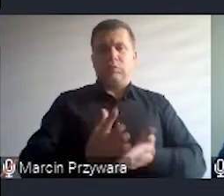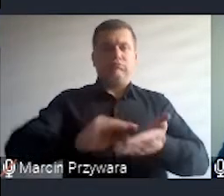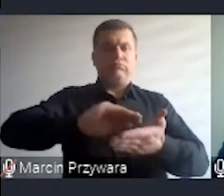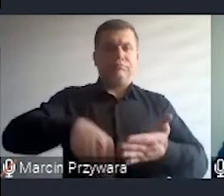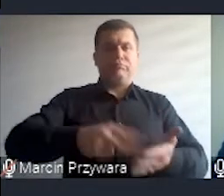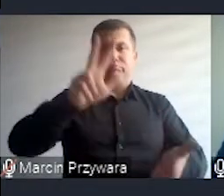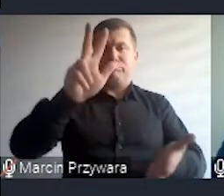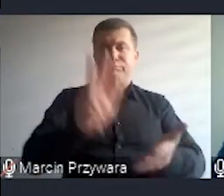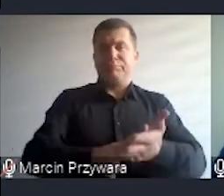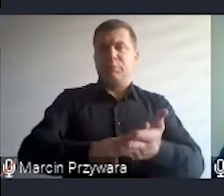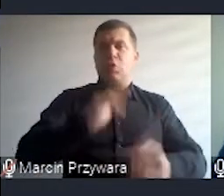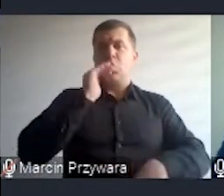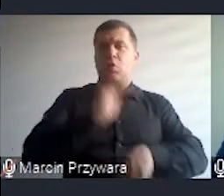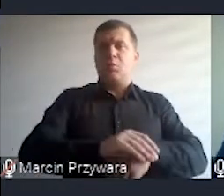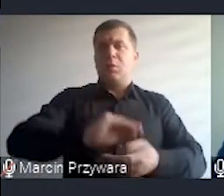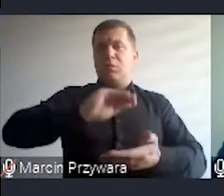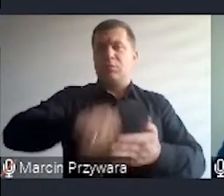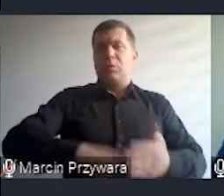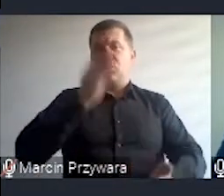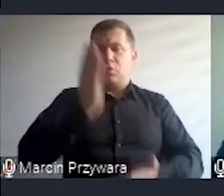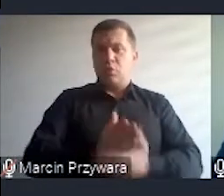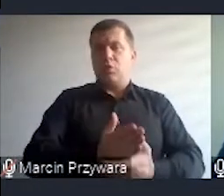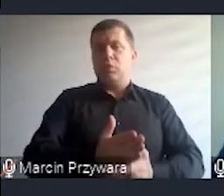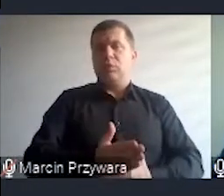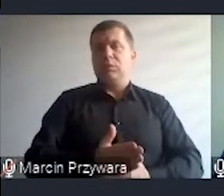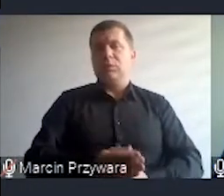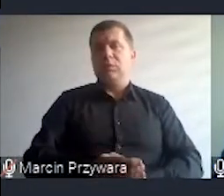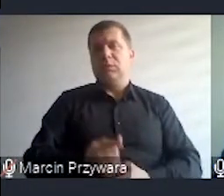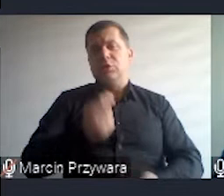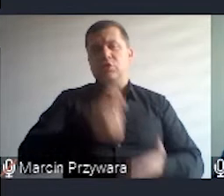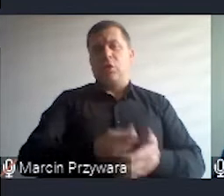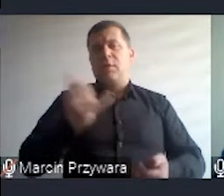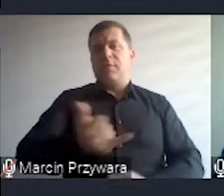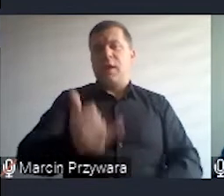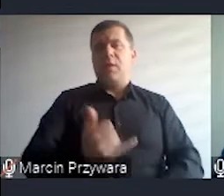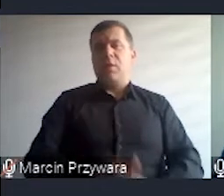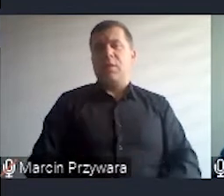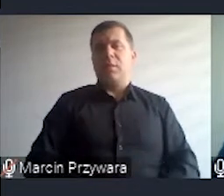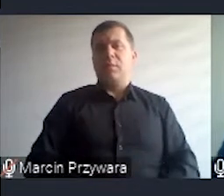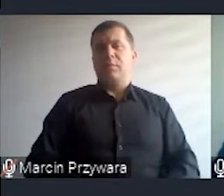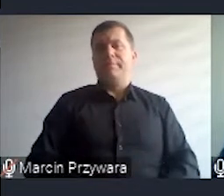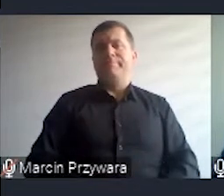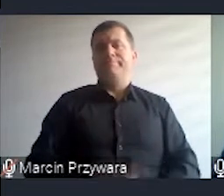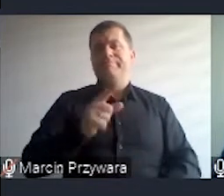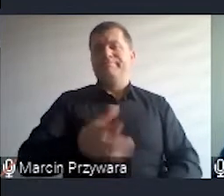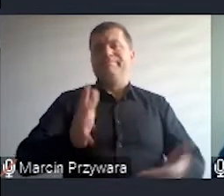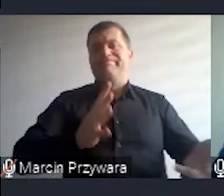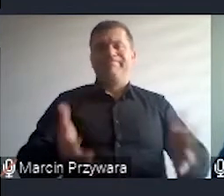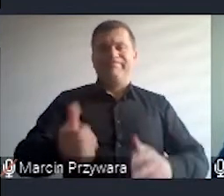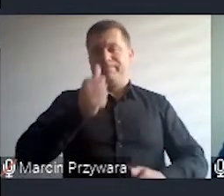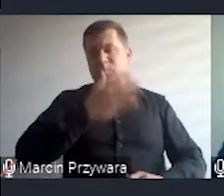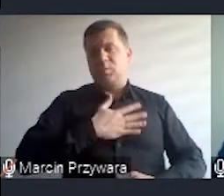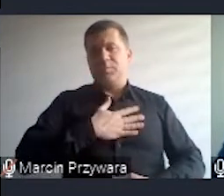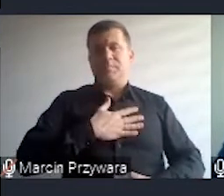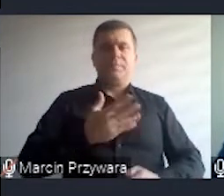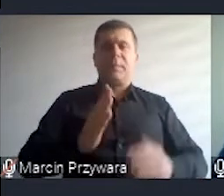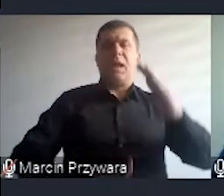czyli podpisano umowę na taki zakup jako środek trwały. Wówczas nie bardzo musicie się Państwo przejmować limitem,